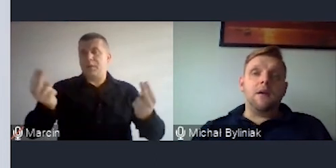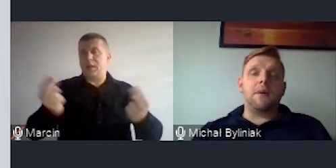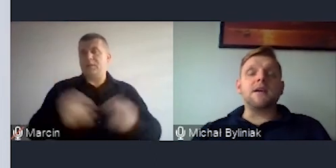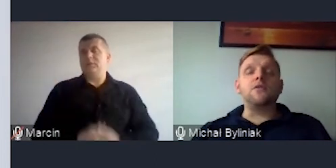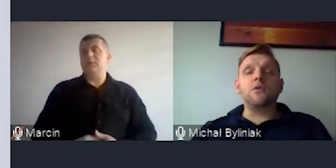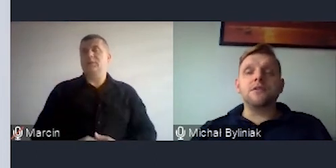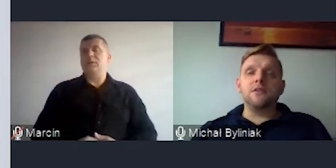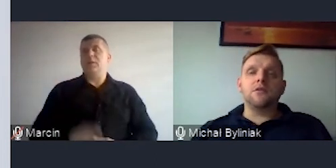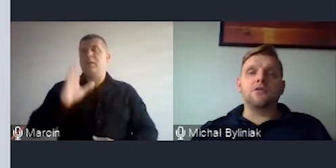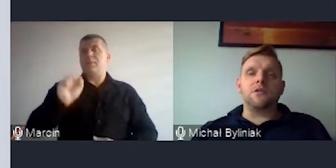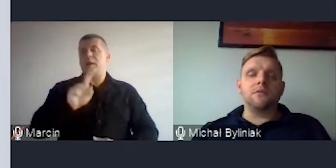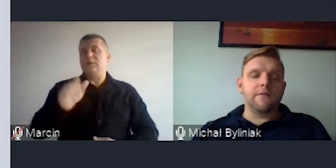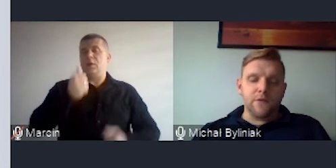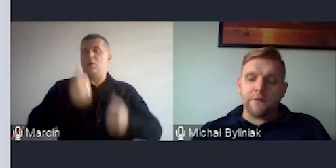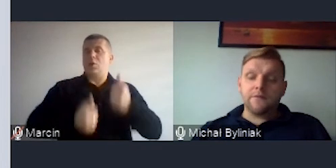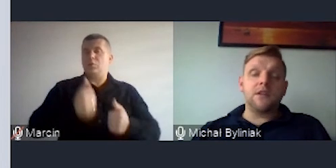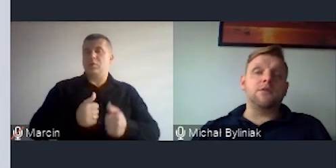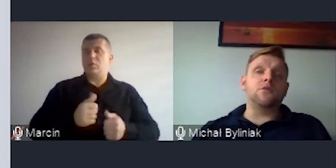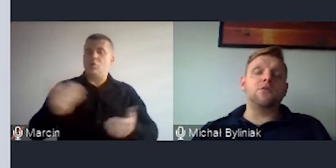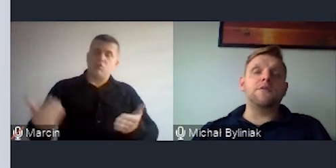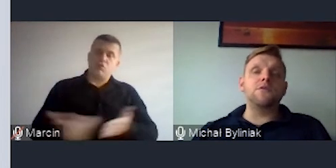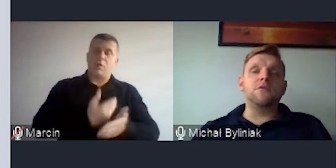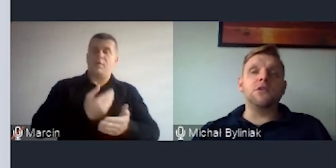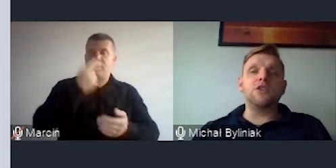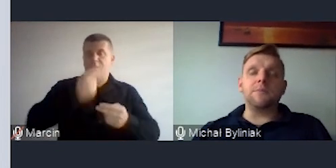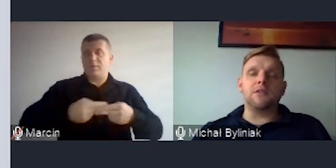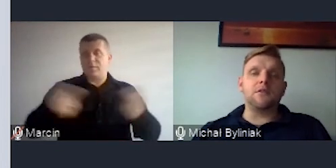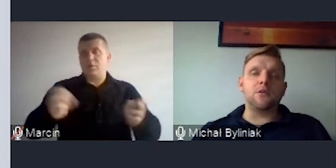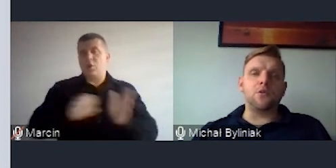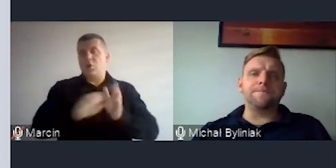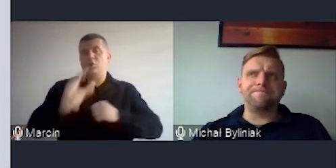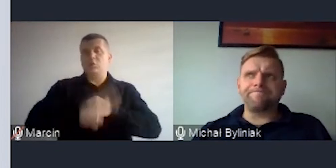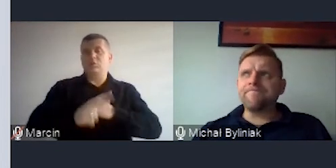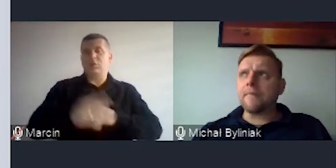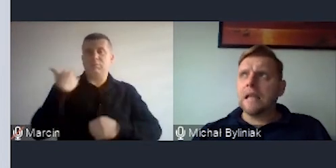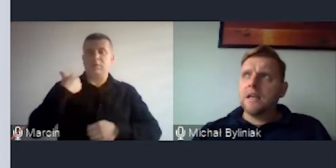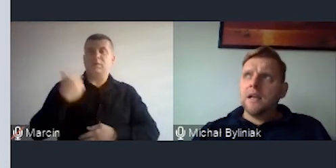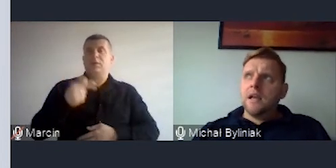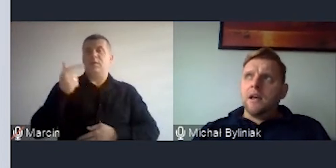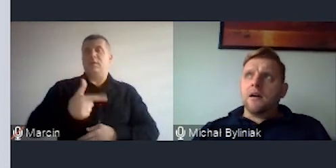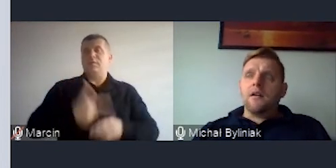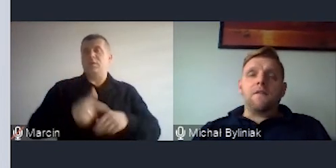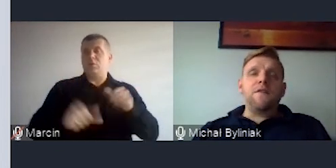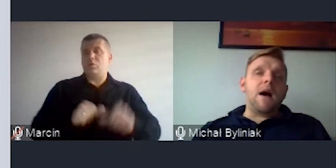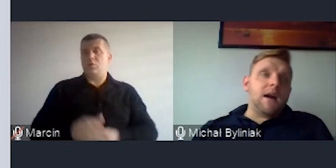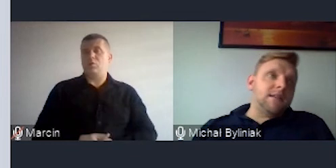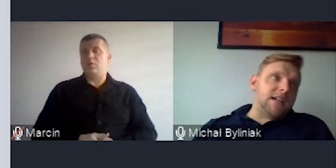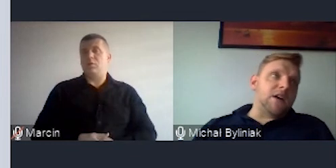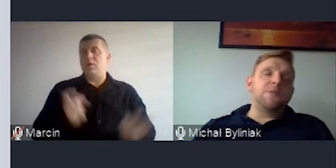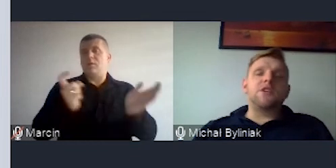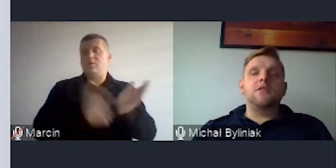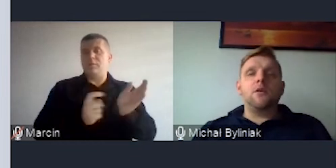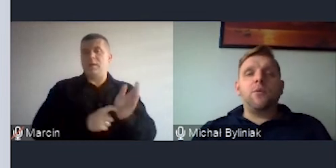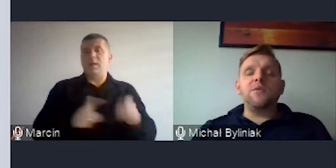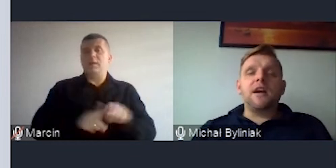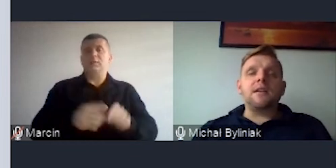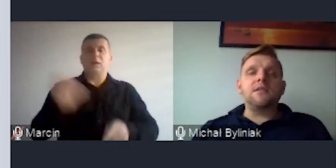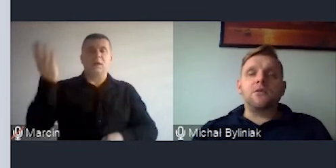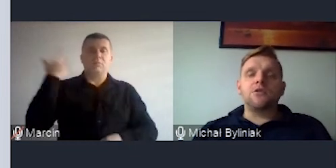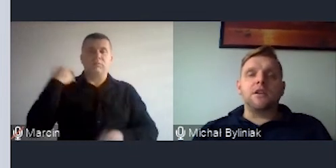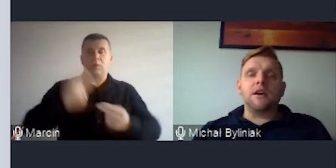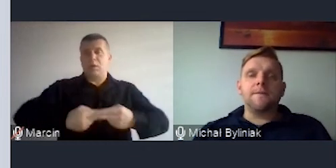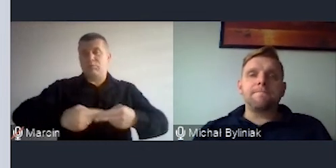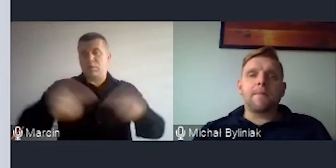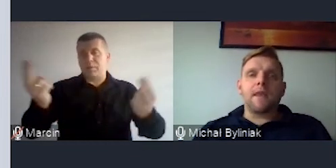Baza konkurencyjności w nowym wydaniu, które funkcjonuje od sierpnia tego roku, wymaga tak jak poprzednio publikacji ogłoszenia